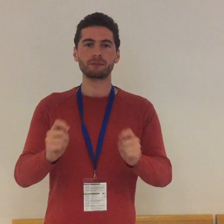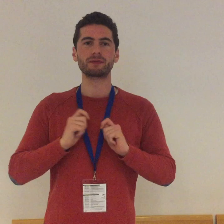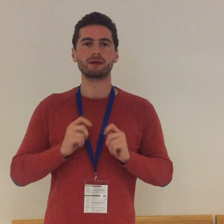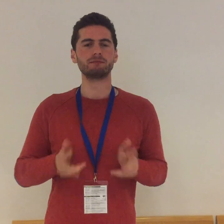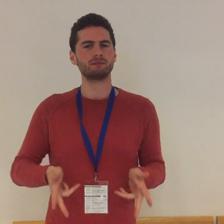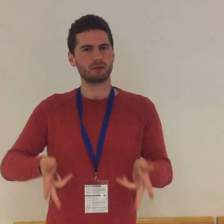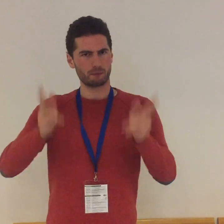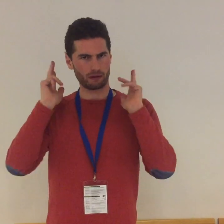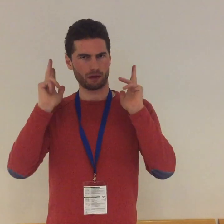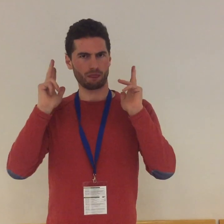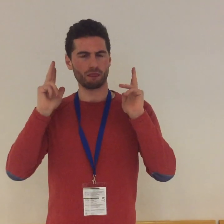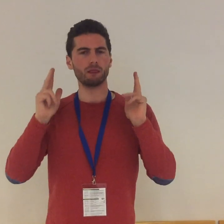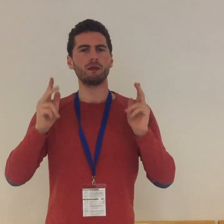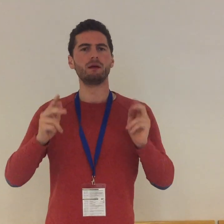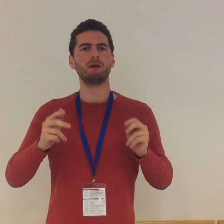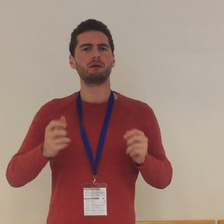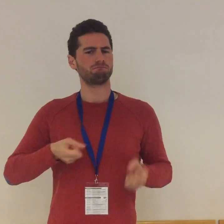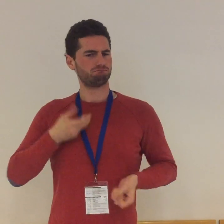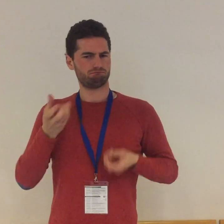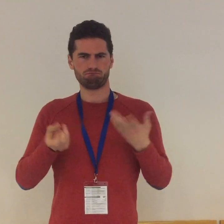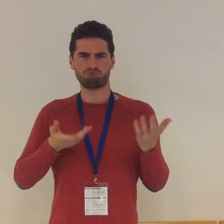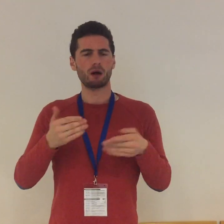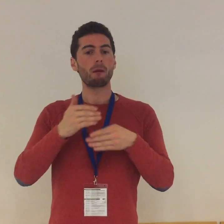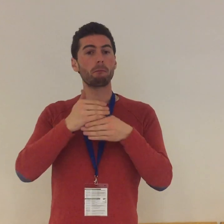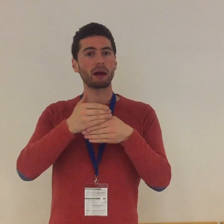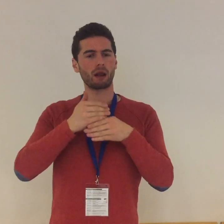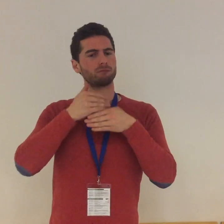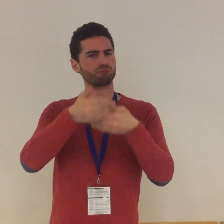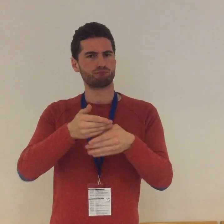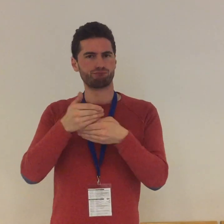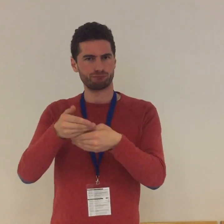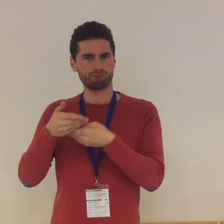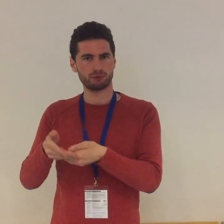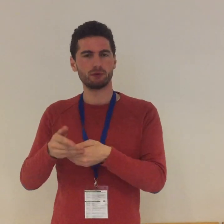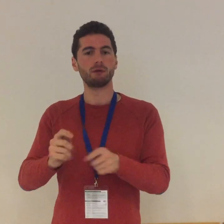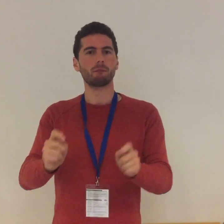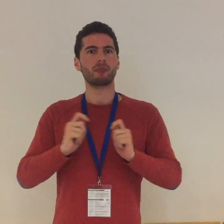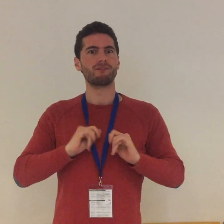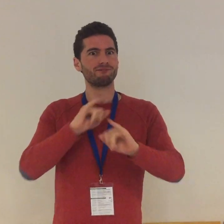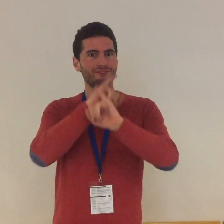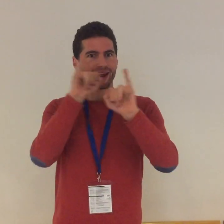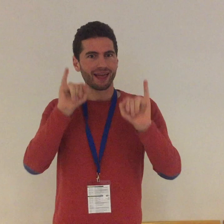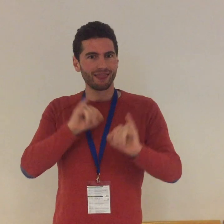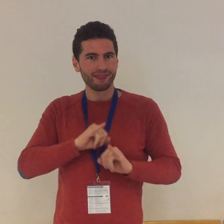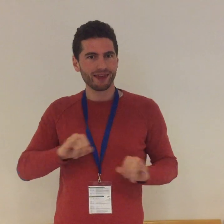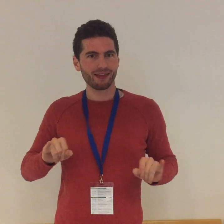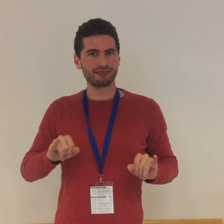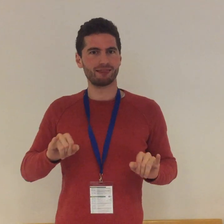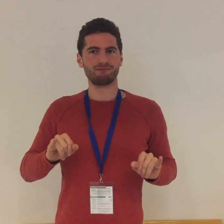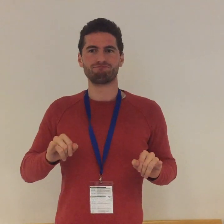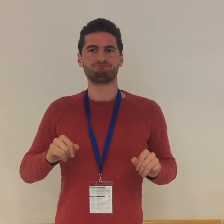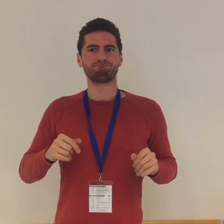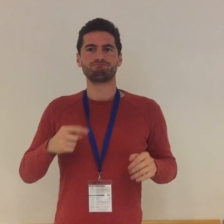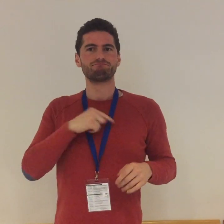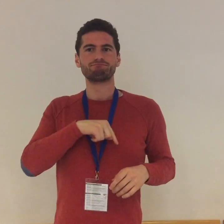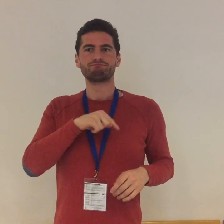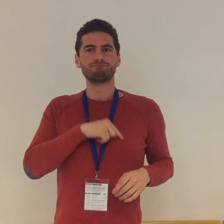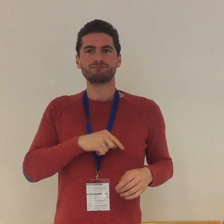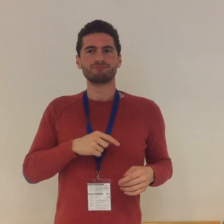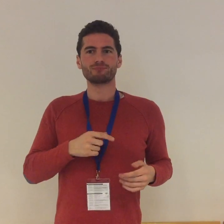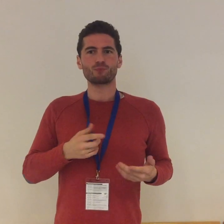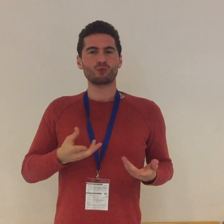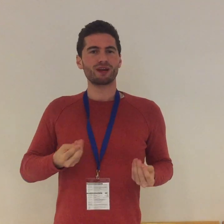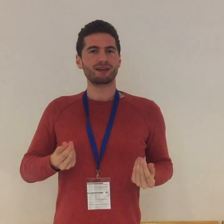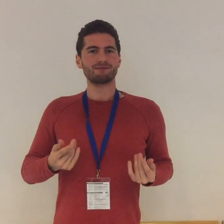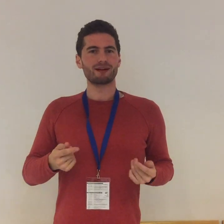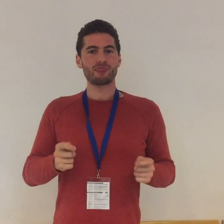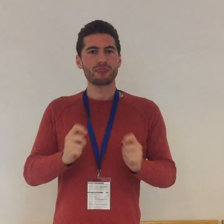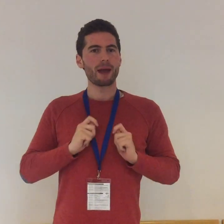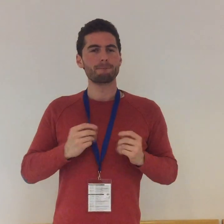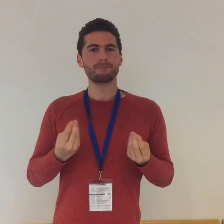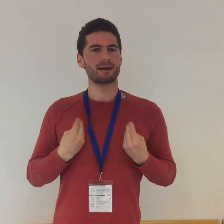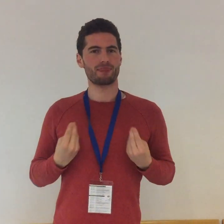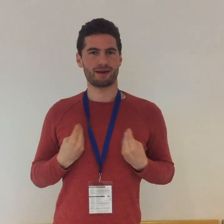La LS me da libertad de expresión y permite derribar barreras de comunicación; me da felicidad y vida.